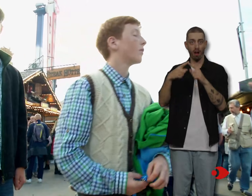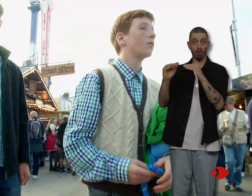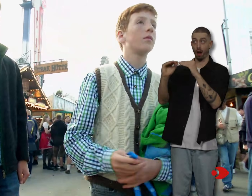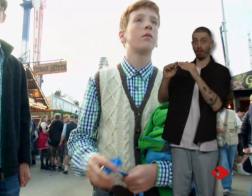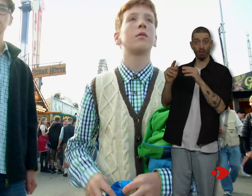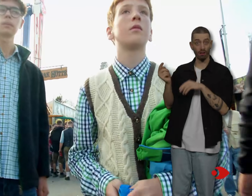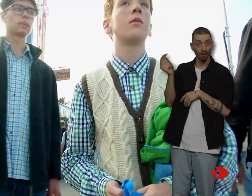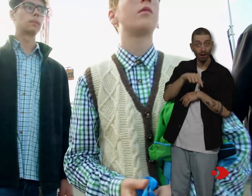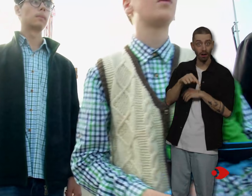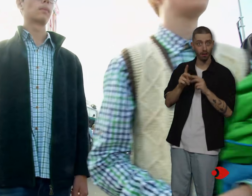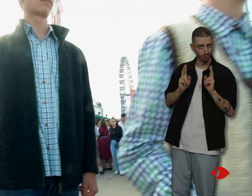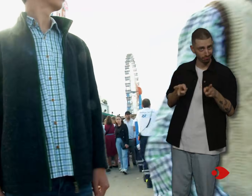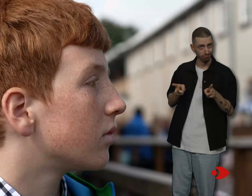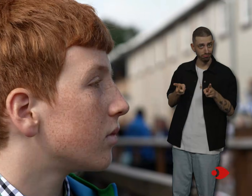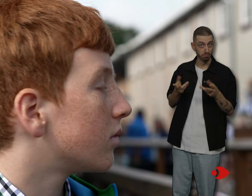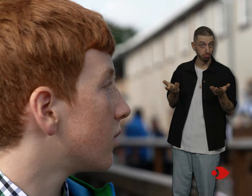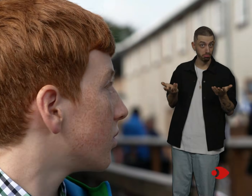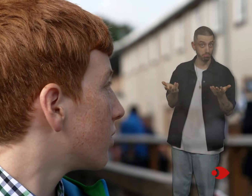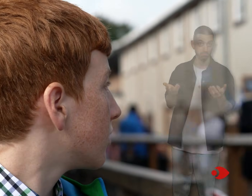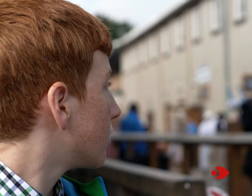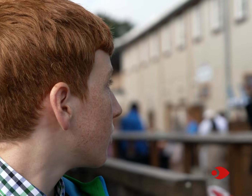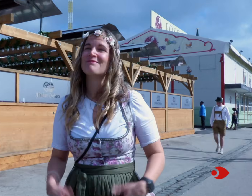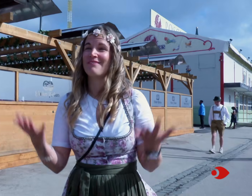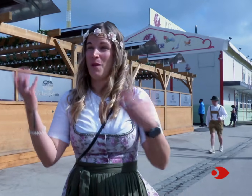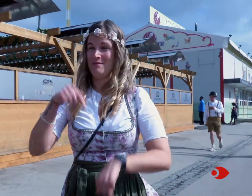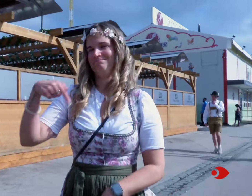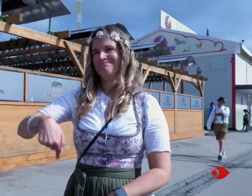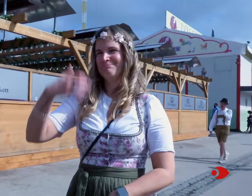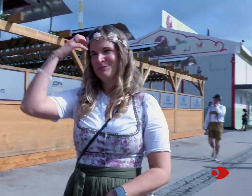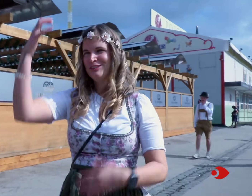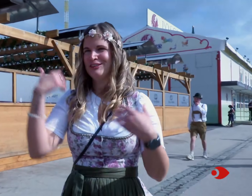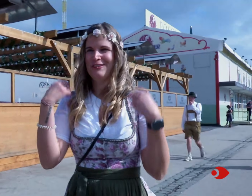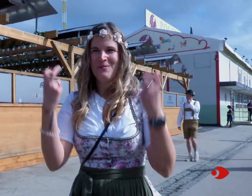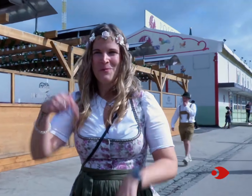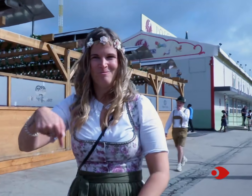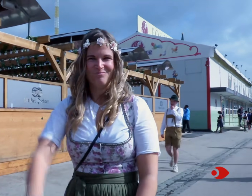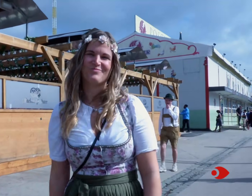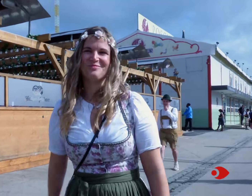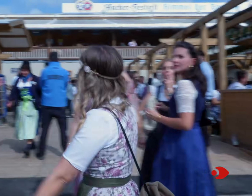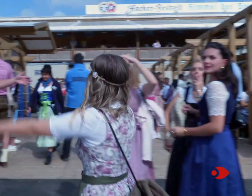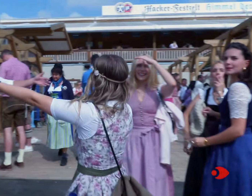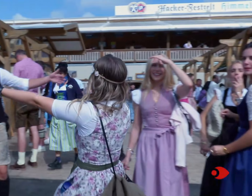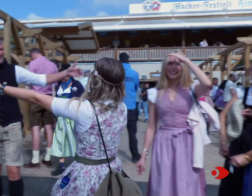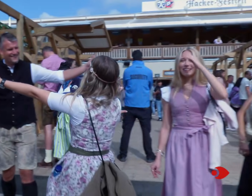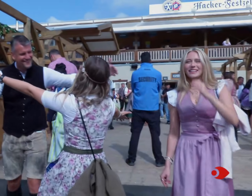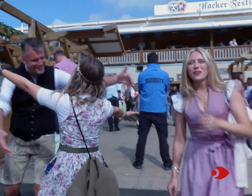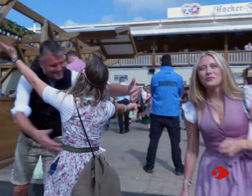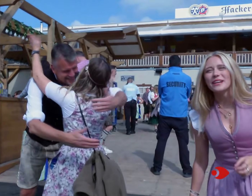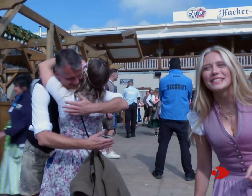Ob wirklich taube Leute aus dem Ausland angereist sind? Wo ich herkomme? Ich bin von hier, aus München. Hi!